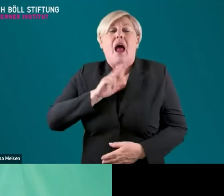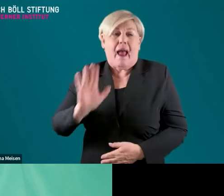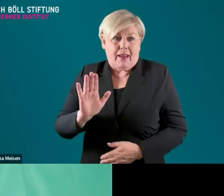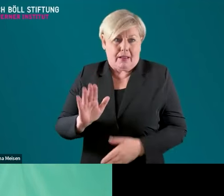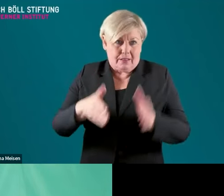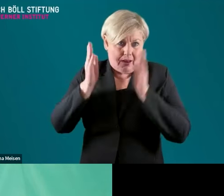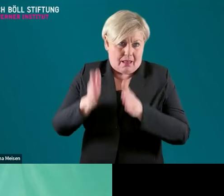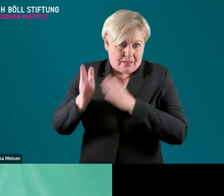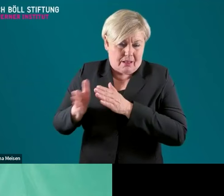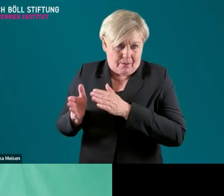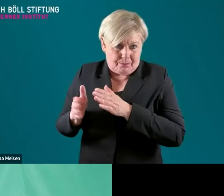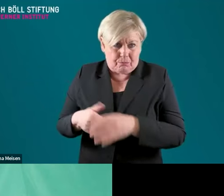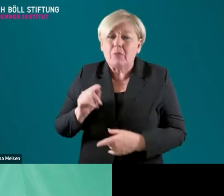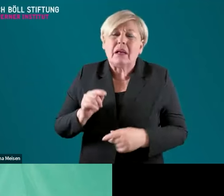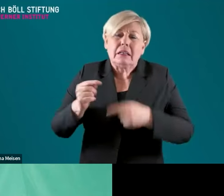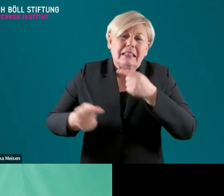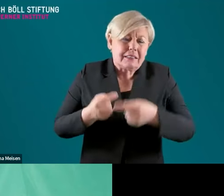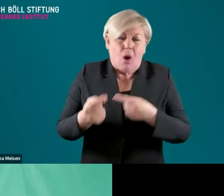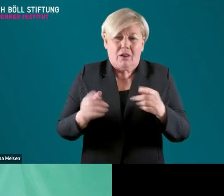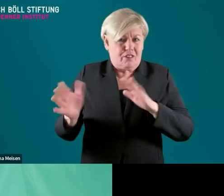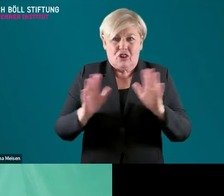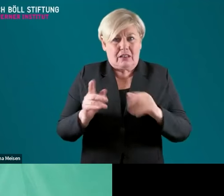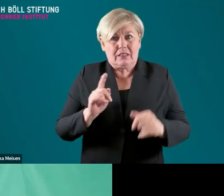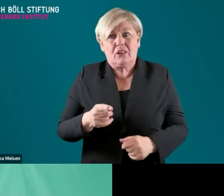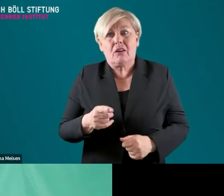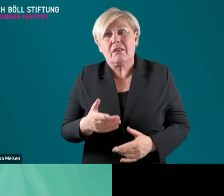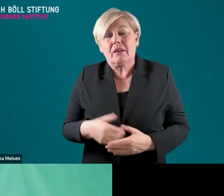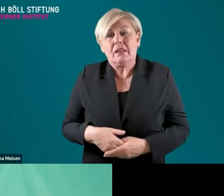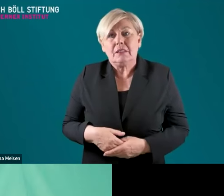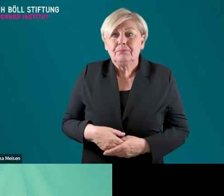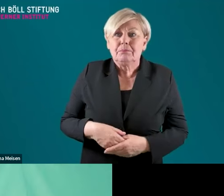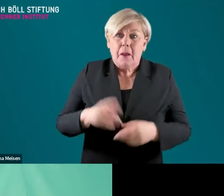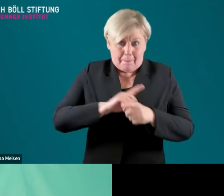Das dauert aber dann wahrscheinlich noch, bis ich das dann auch darstellen kann.